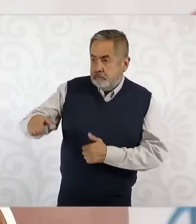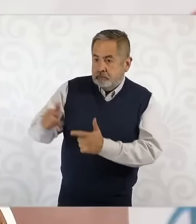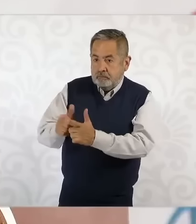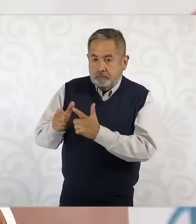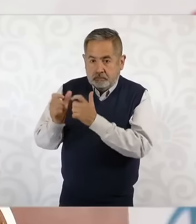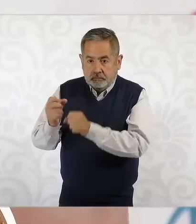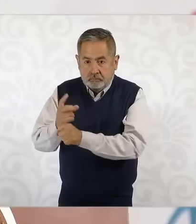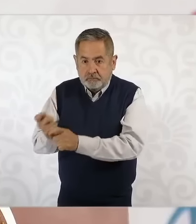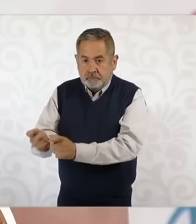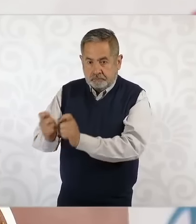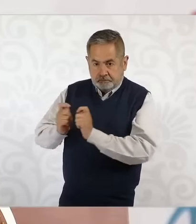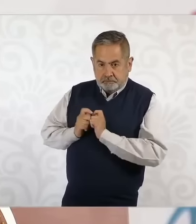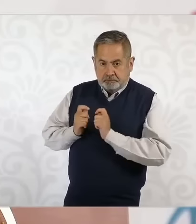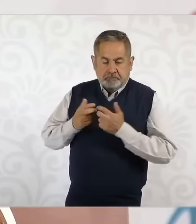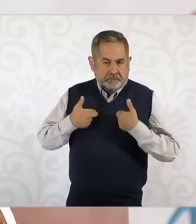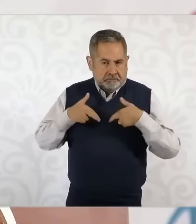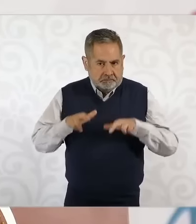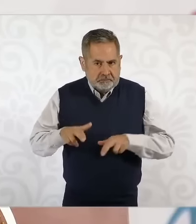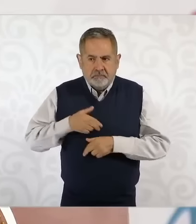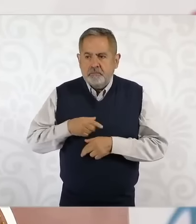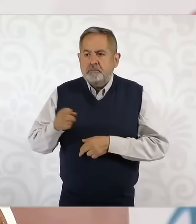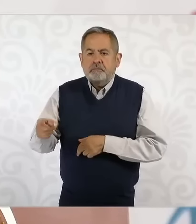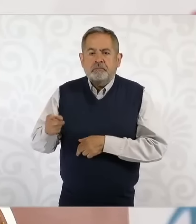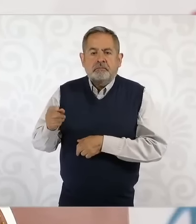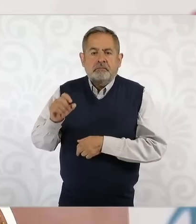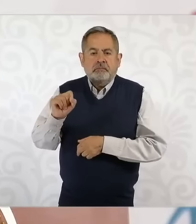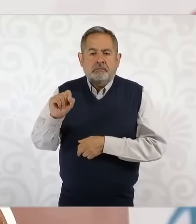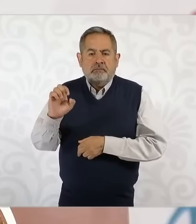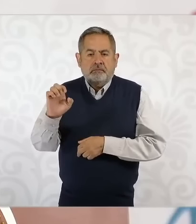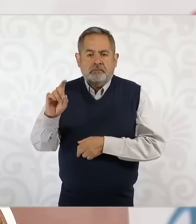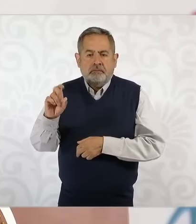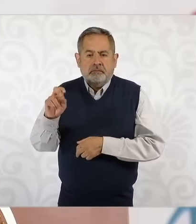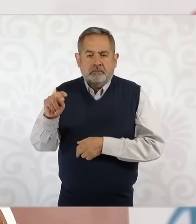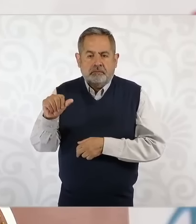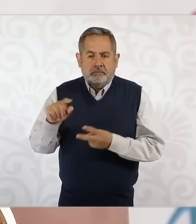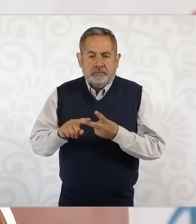integrado por la Secretaría de la Defensa Nacional, la Secretaría de Marina, la Secretaría